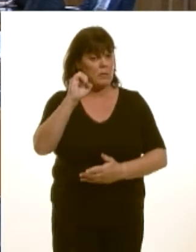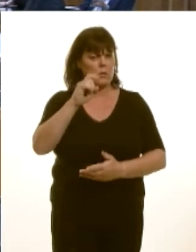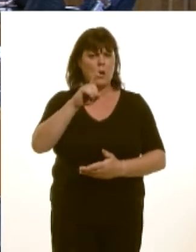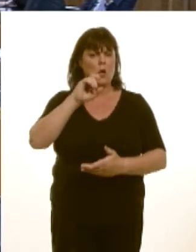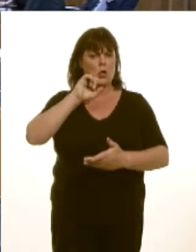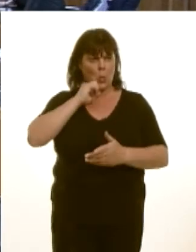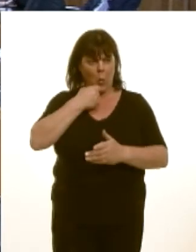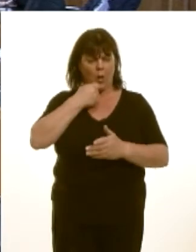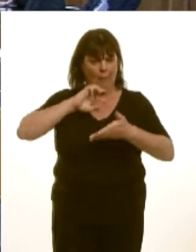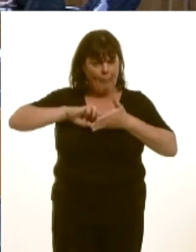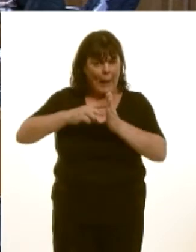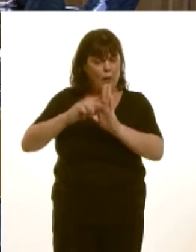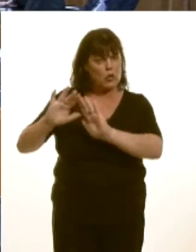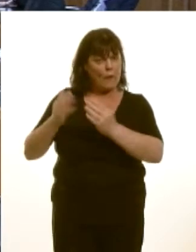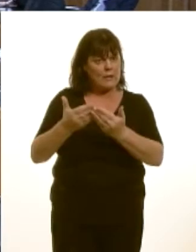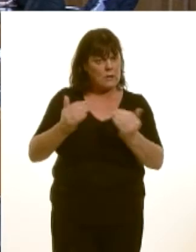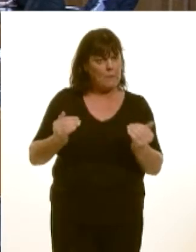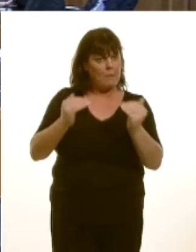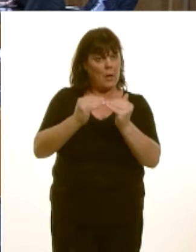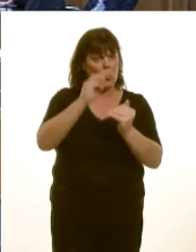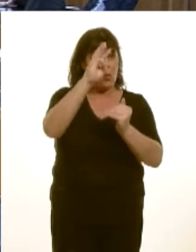cael eu cefnogi a hefyd yn rheolau sy’n ymarferol.